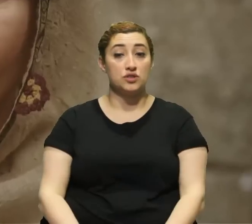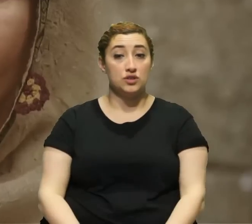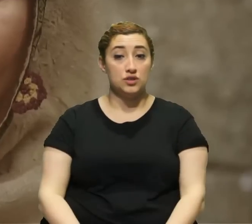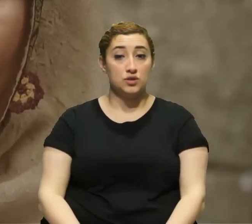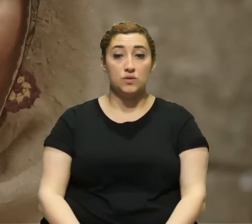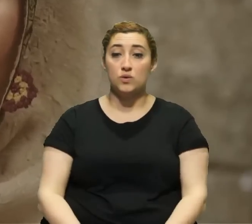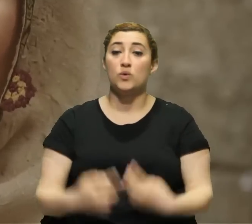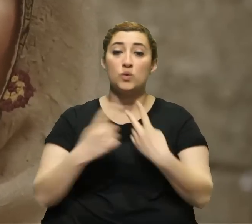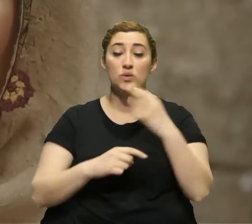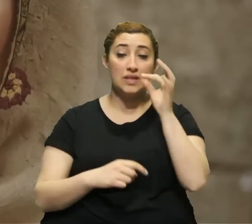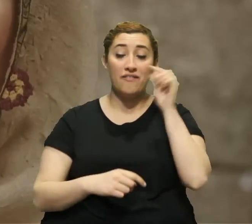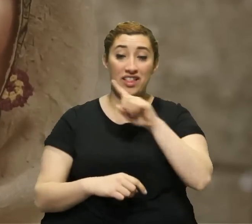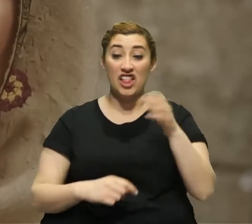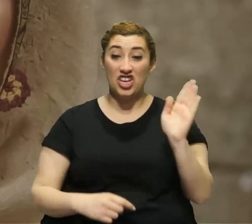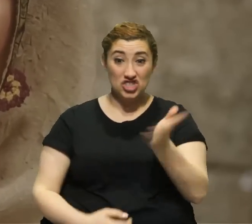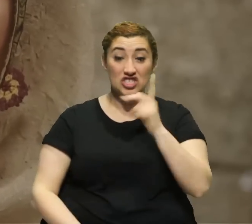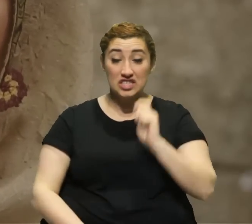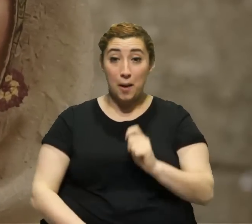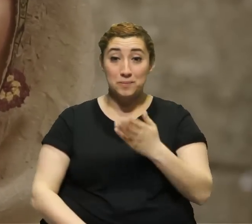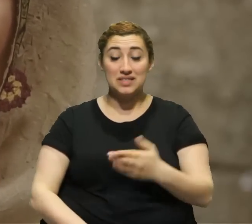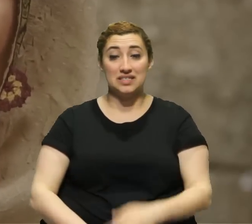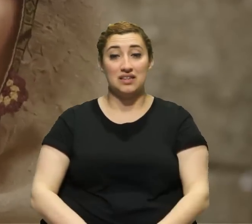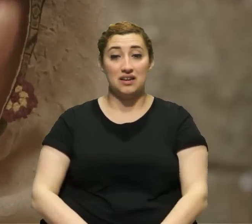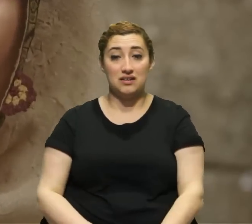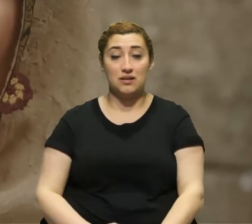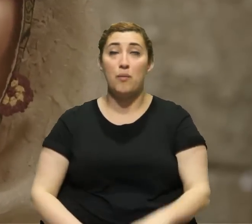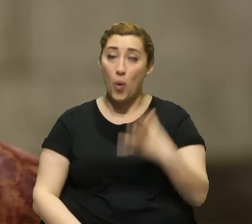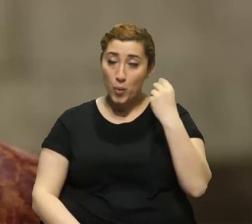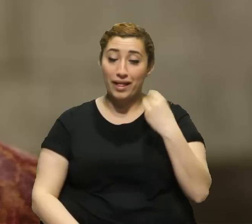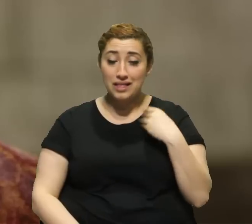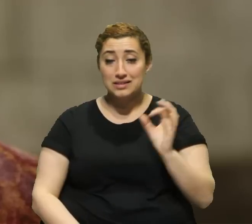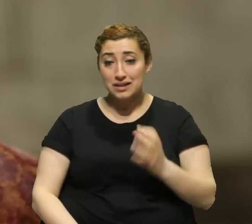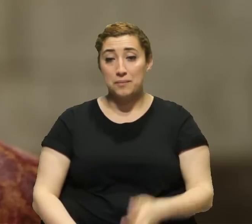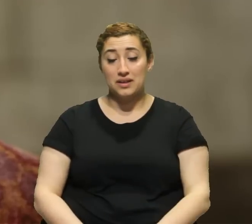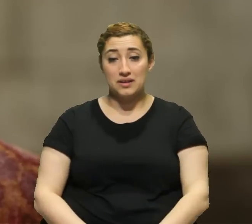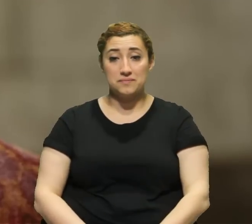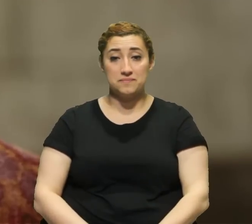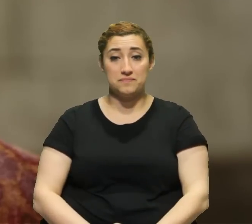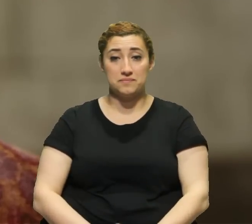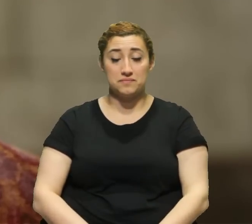Yunus Efendi'ler hele bir çıka dışarı... ...öğreniriz elbet.